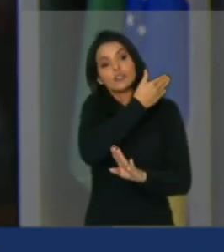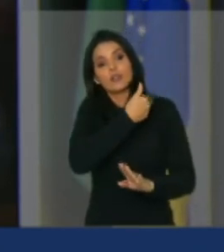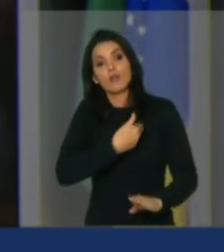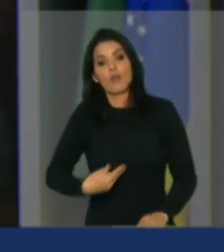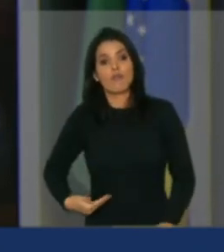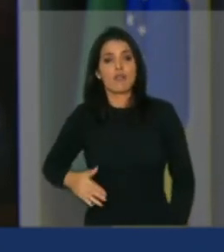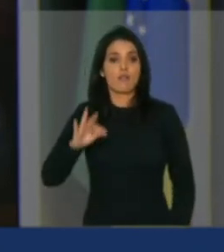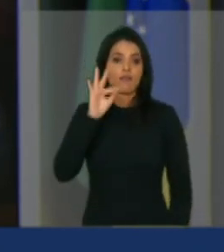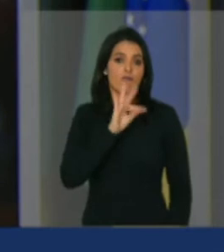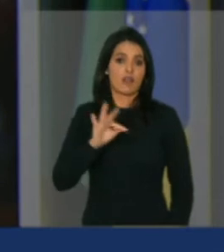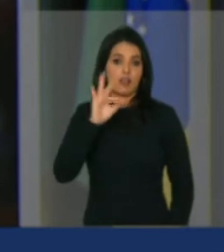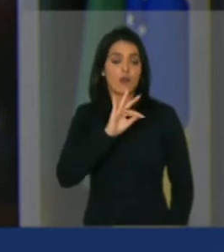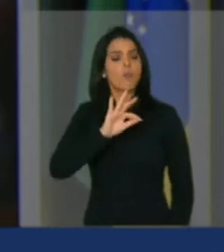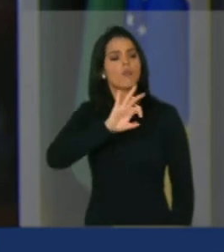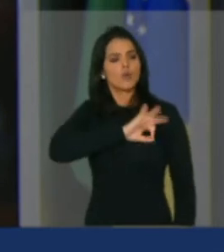CUMPRA SEU PAPEL DOA A QUEM DO ER, SENHOR PRESIDENTE, POR